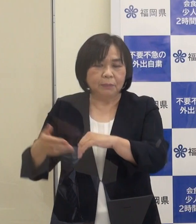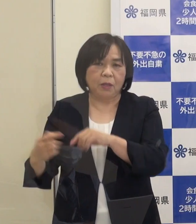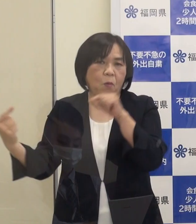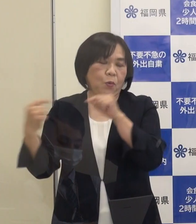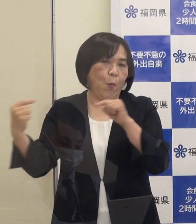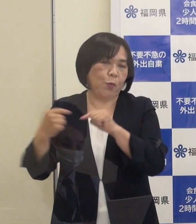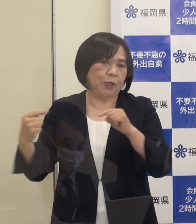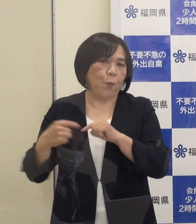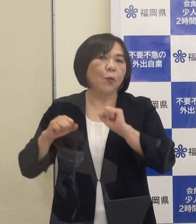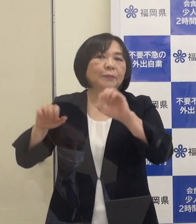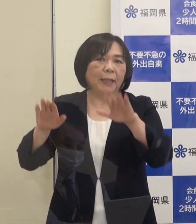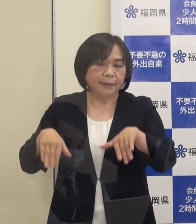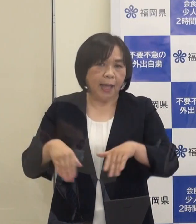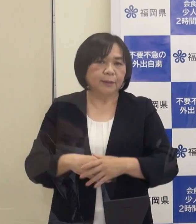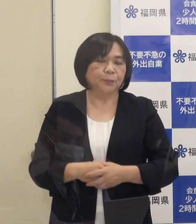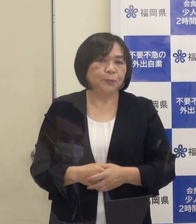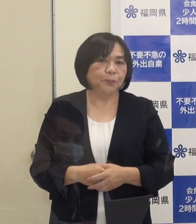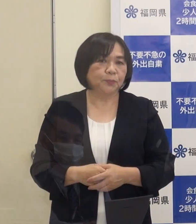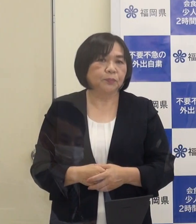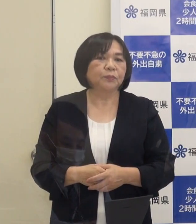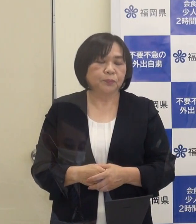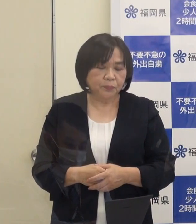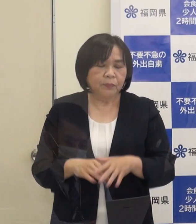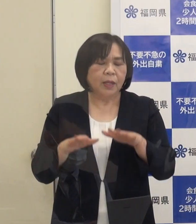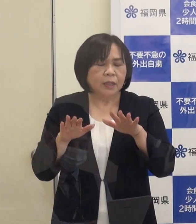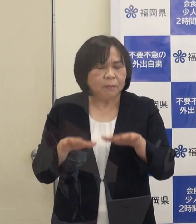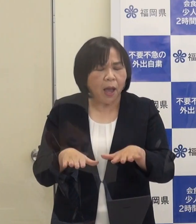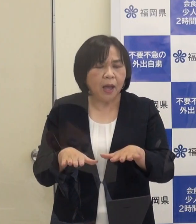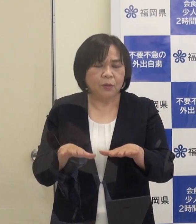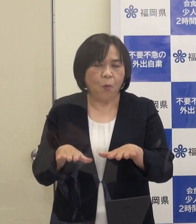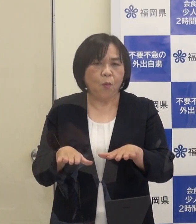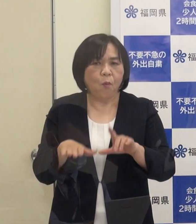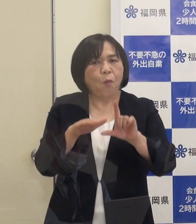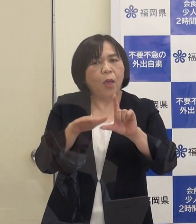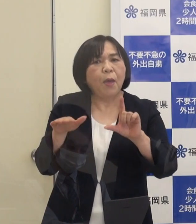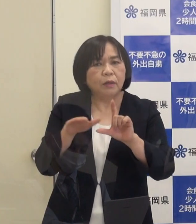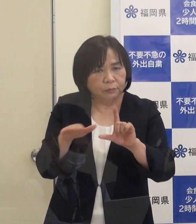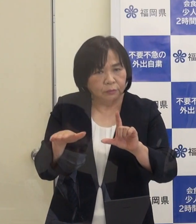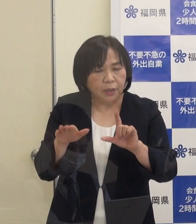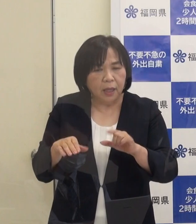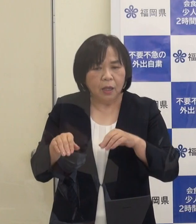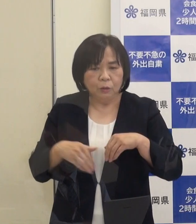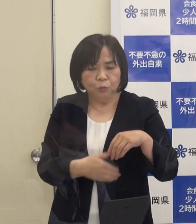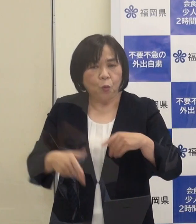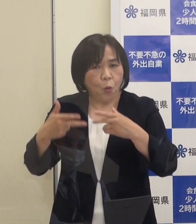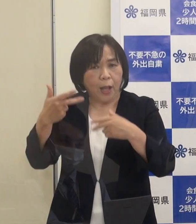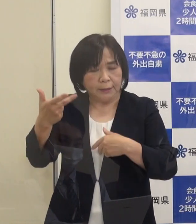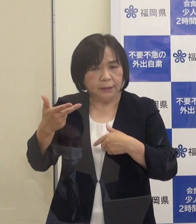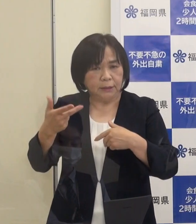その段階で福岡市の感染が非常に多く